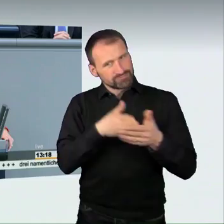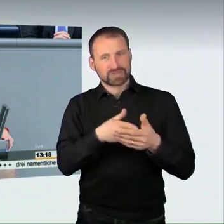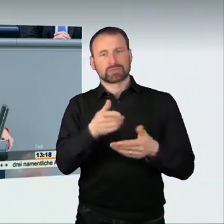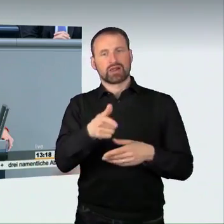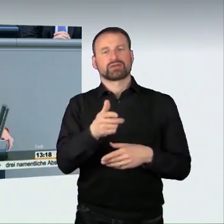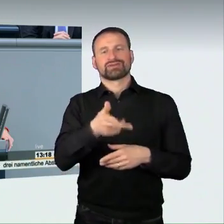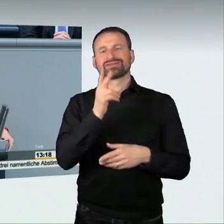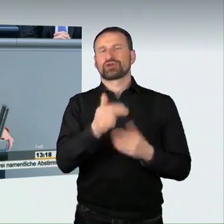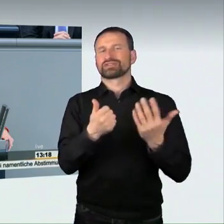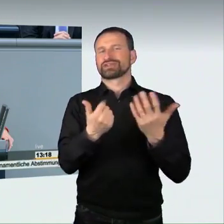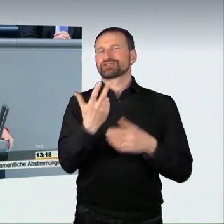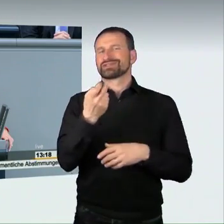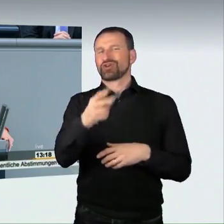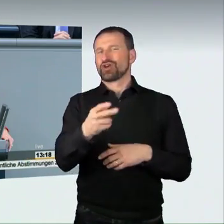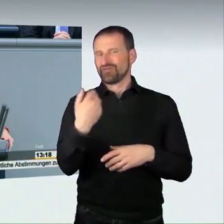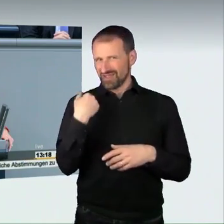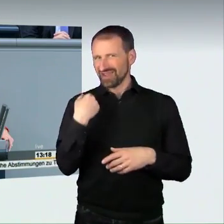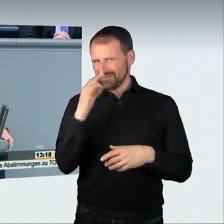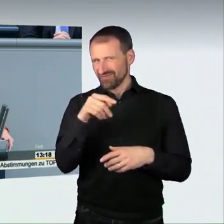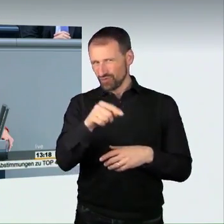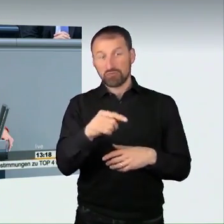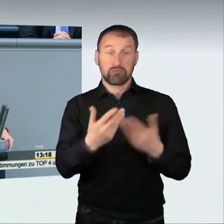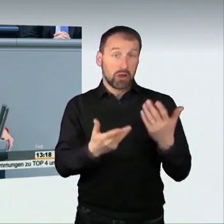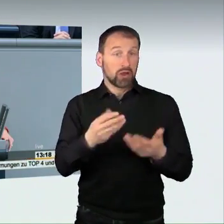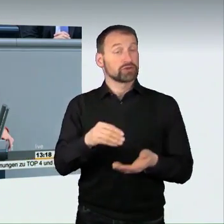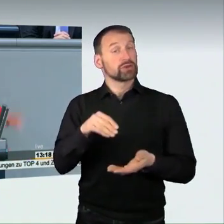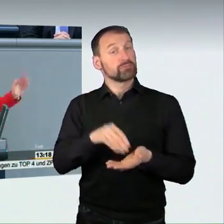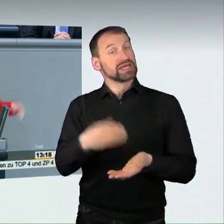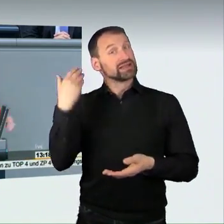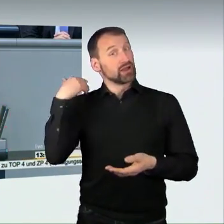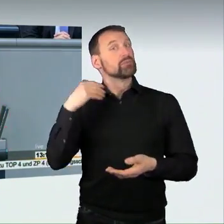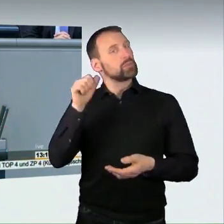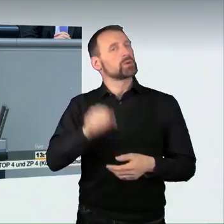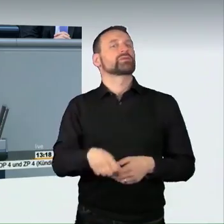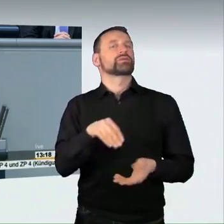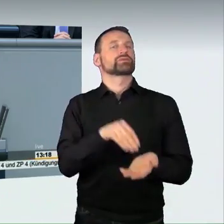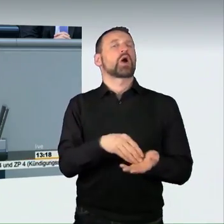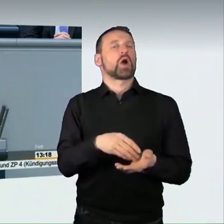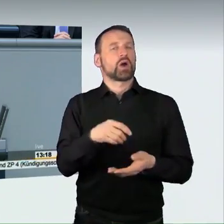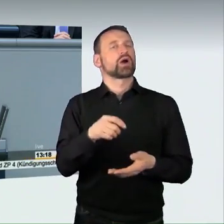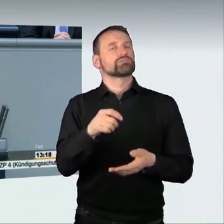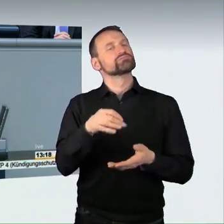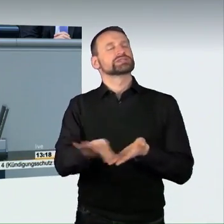das sind Probleme, die wir wirklich dringend in den Griff bekommen müssen. Ich weiß, 95 bis 98 Prozent der Vermieterinnen und Vermieter